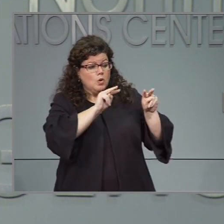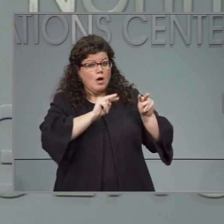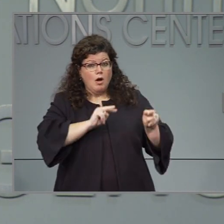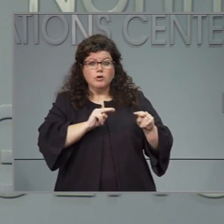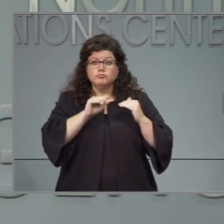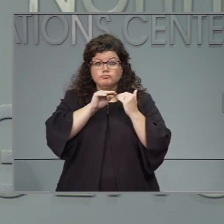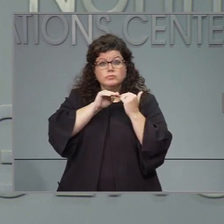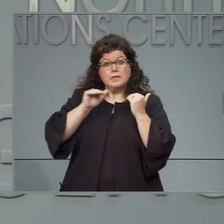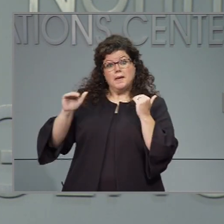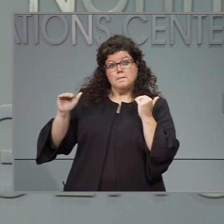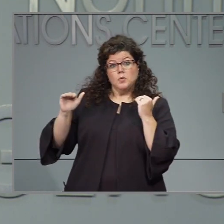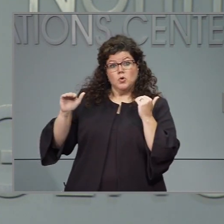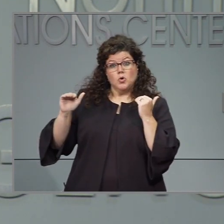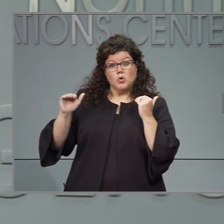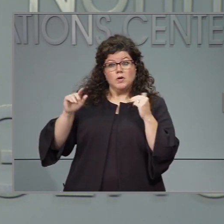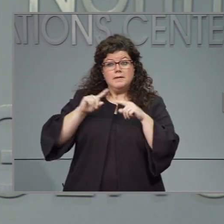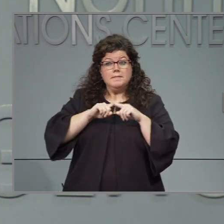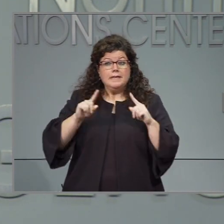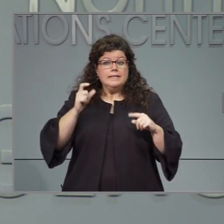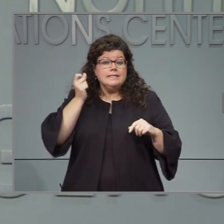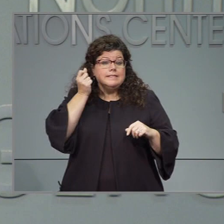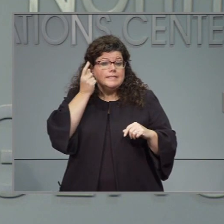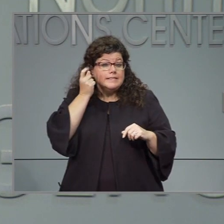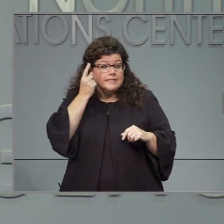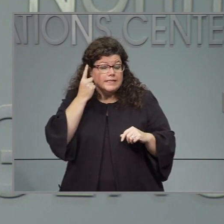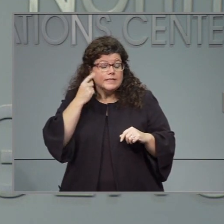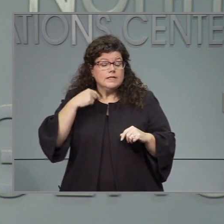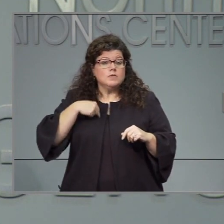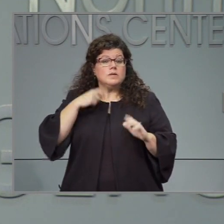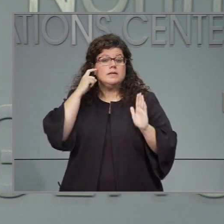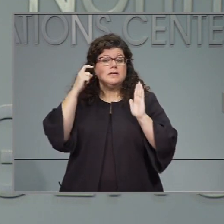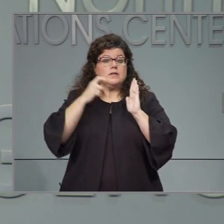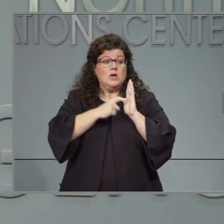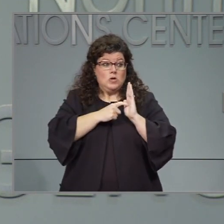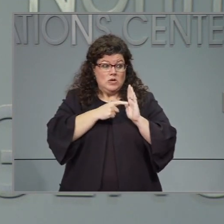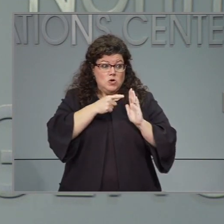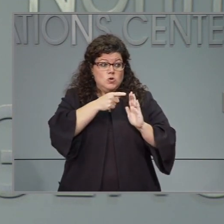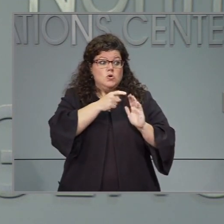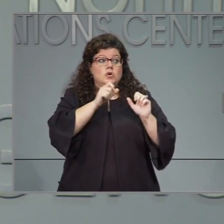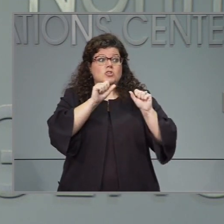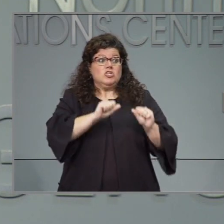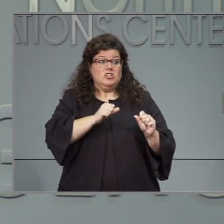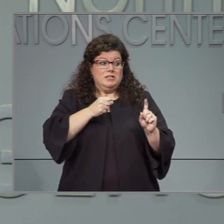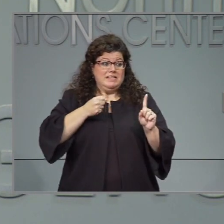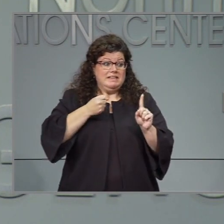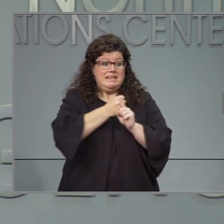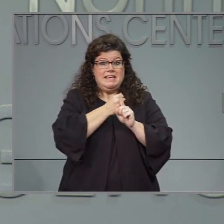están estables. Pero tengo que decirles que estamos viendo señales de advertencia que pudieran aumentar los casos de